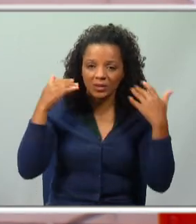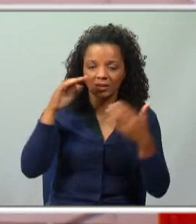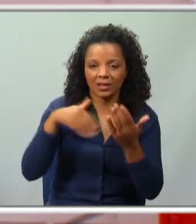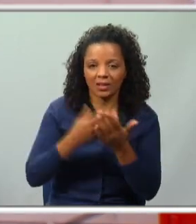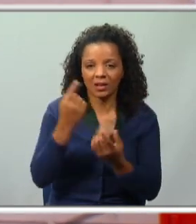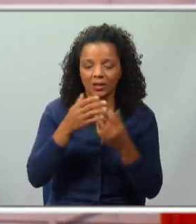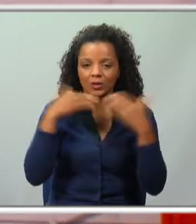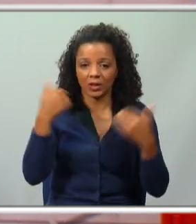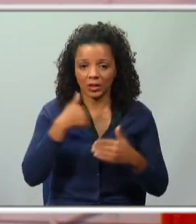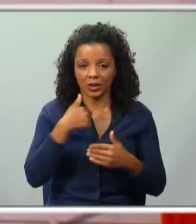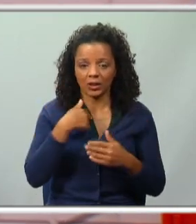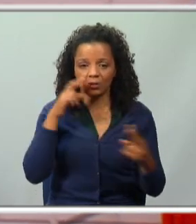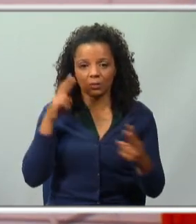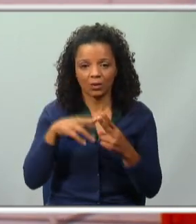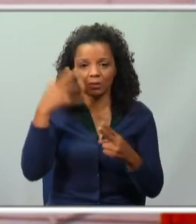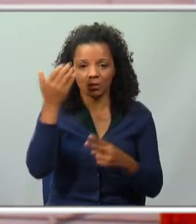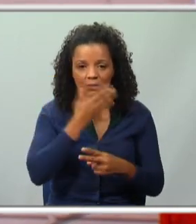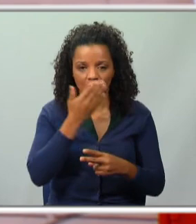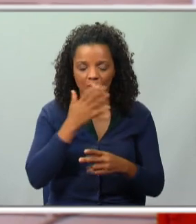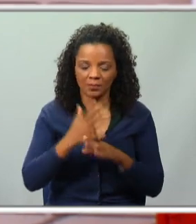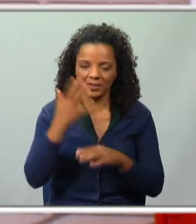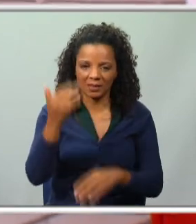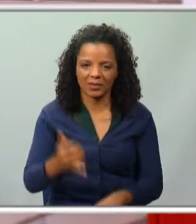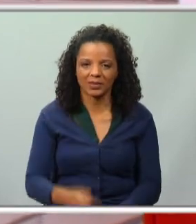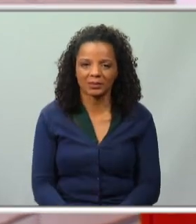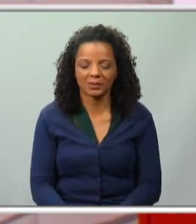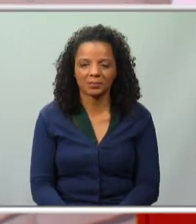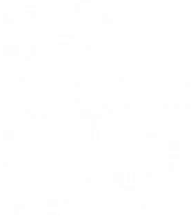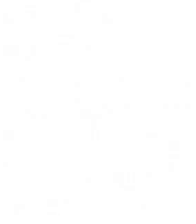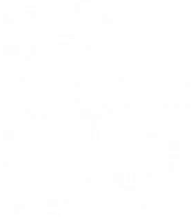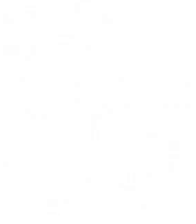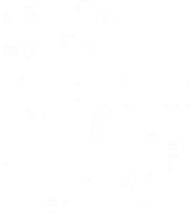sorrir e eu vejo no próximo bloco até a próxima 微笑，我會在下一個街區見到你，直到下一個